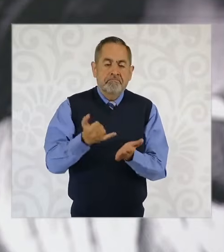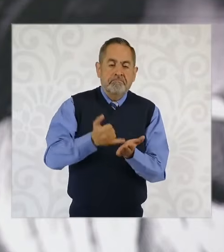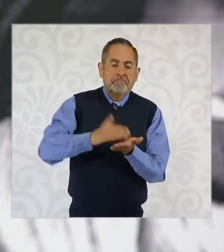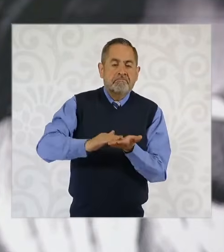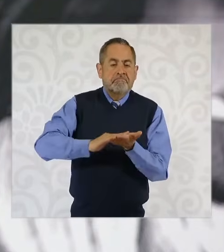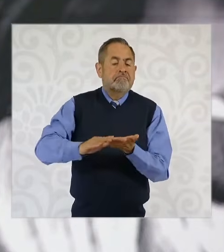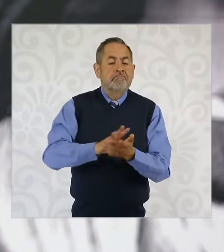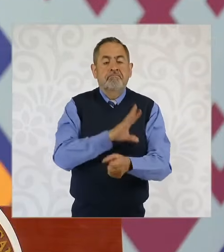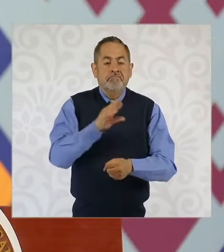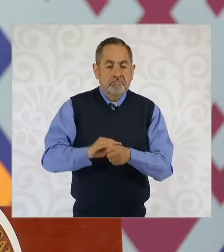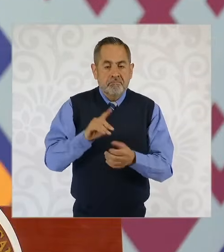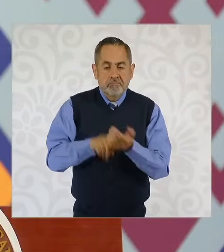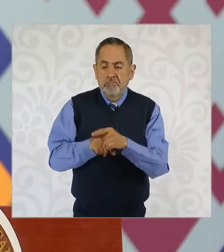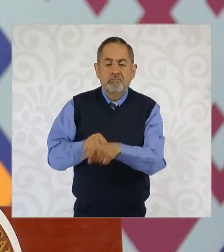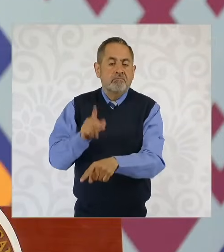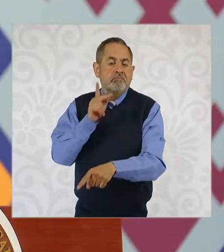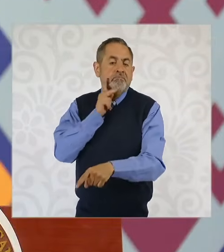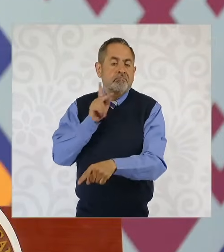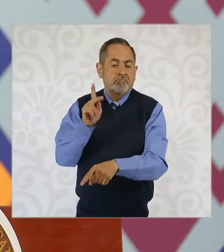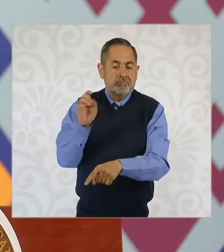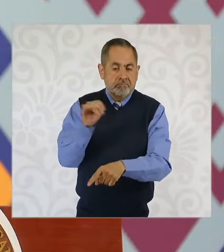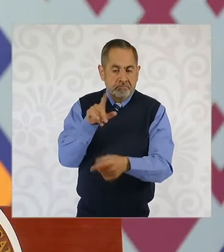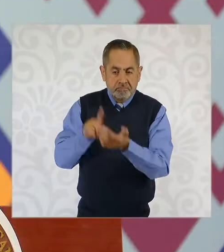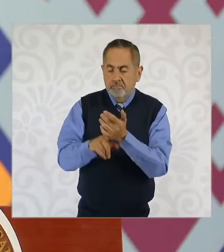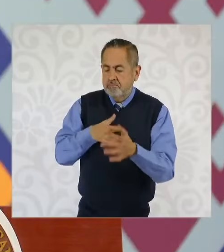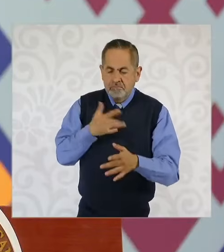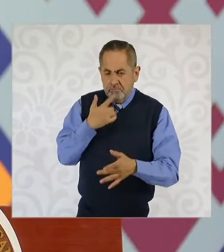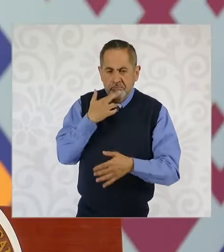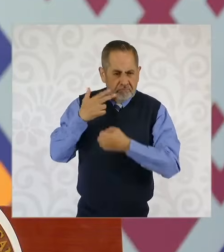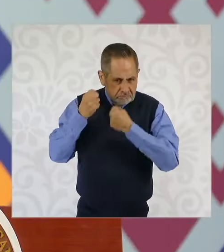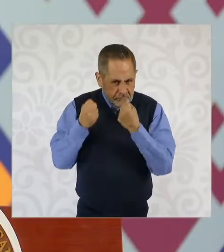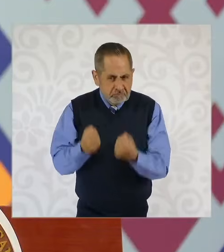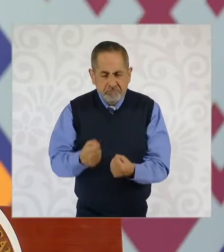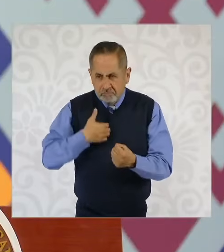actualmente en Pemex con una geología ya muy madura una geología en la que no tenemos los